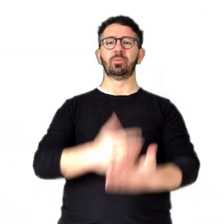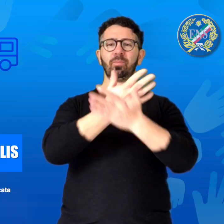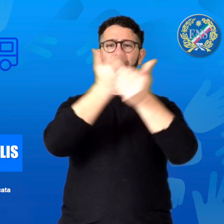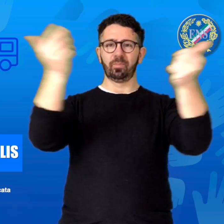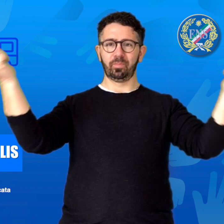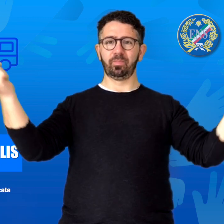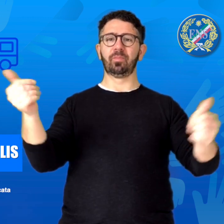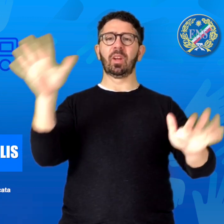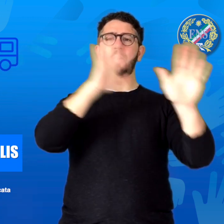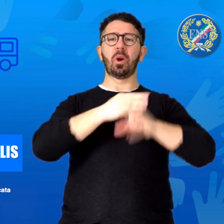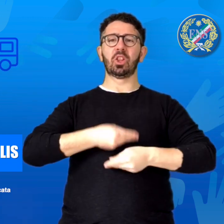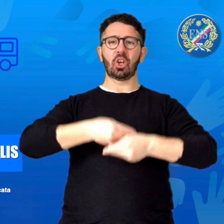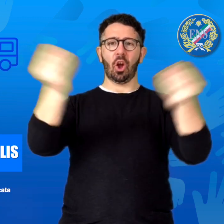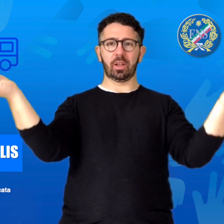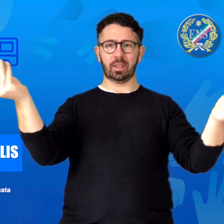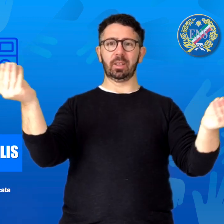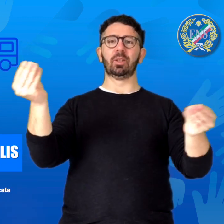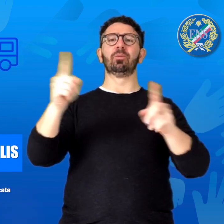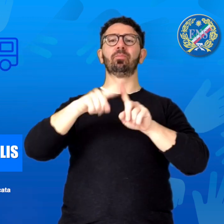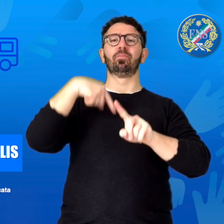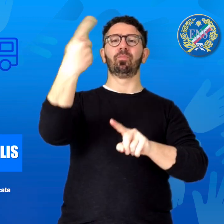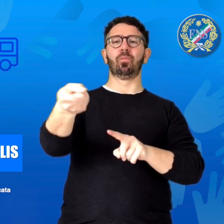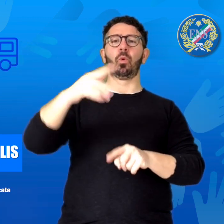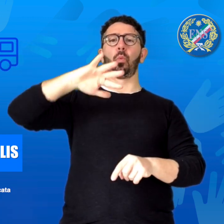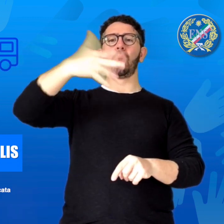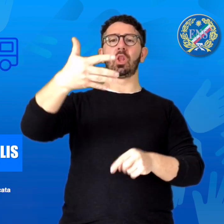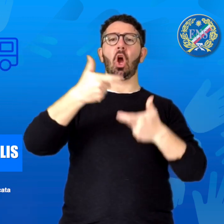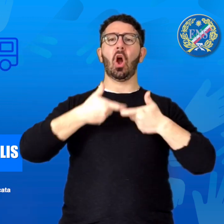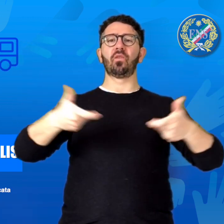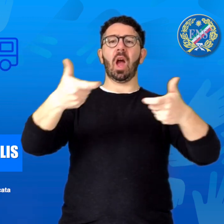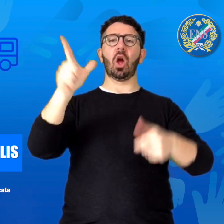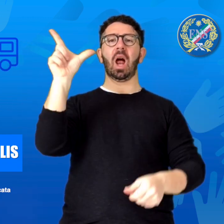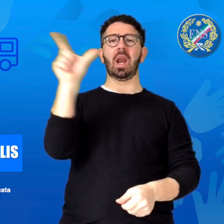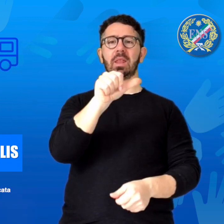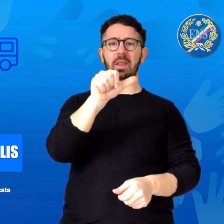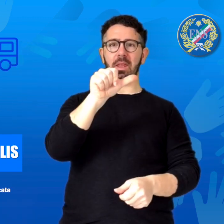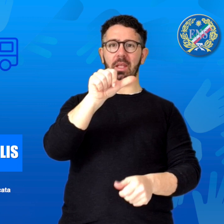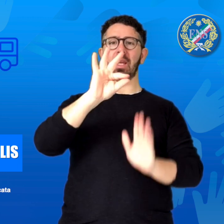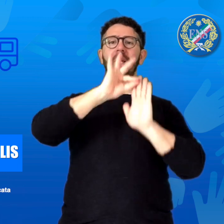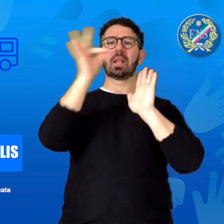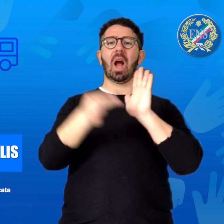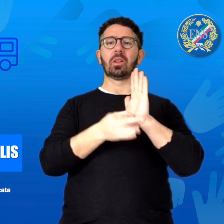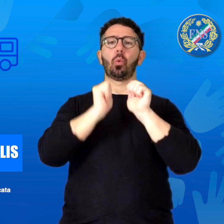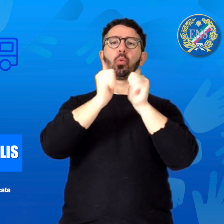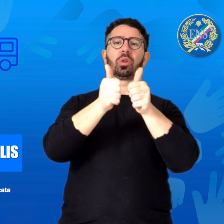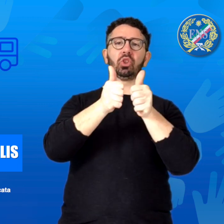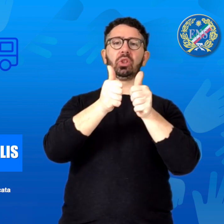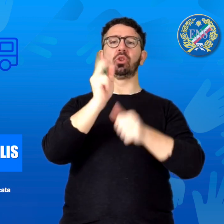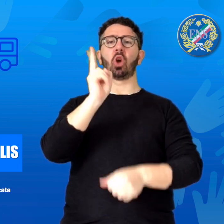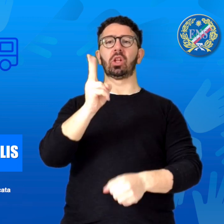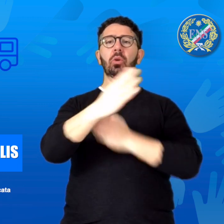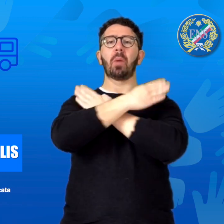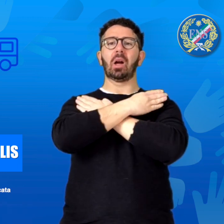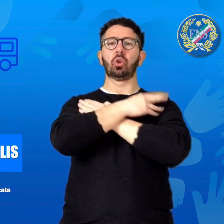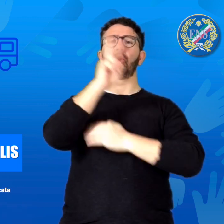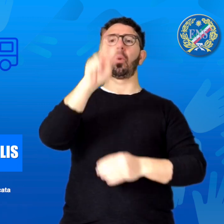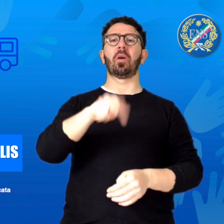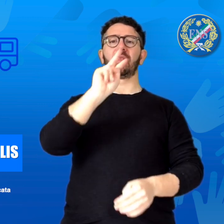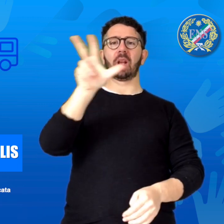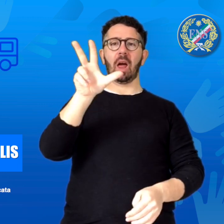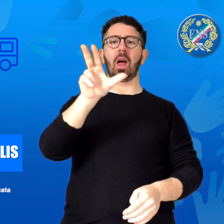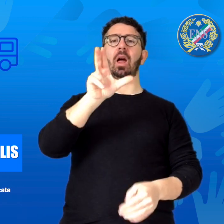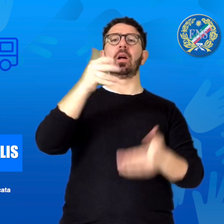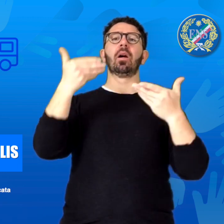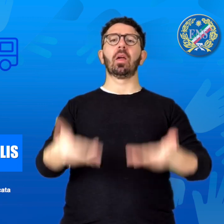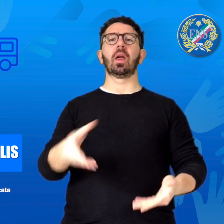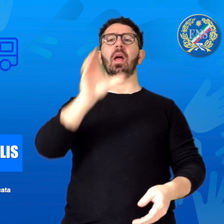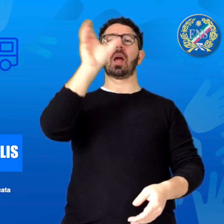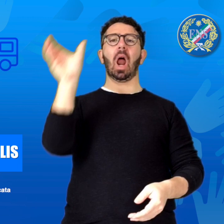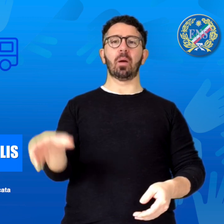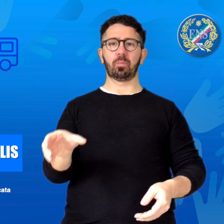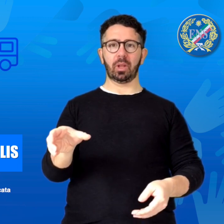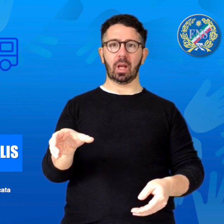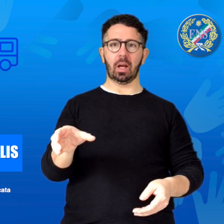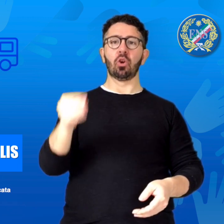Ciao a tutti, vi informiamo che il prossimo Convegno LIS si svolgerà l'11 e 12 maggio, in Calabria,